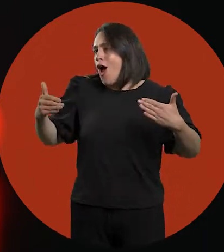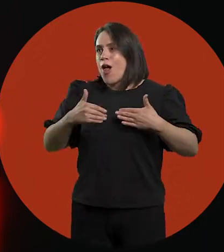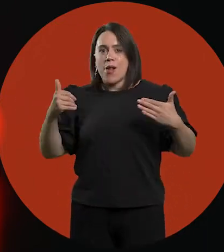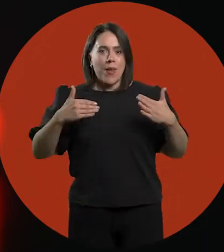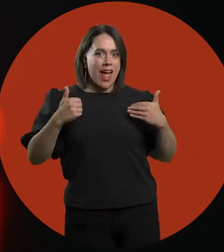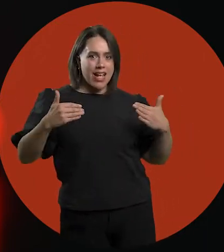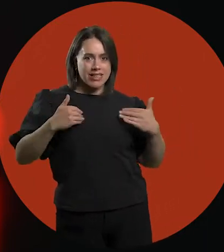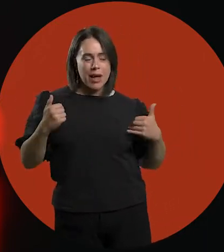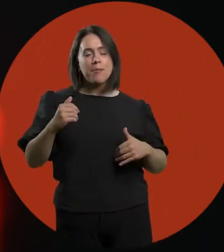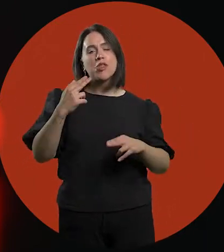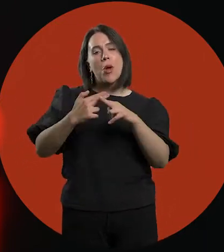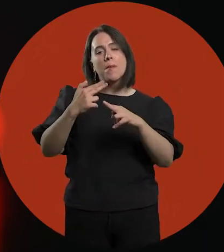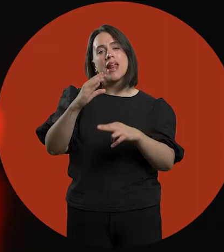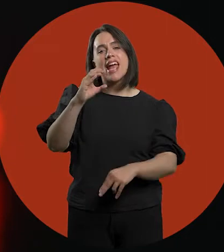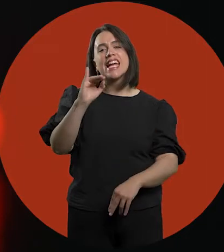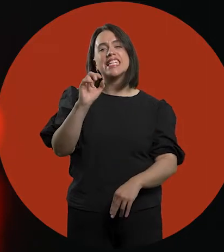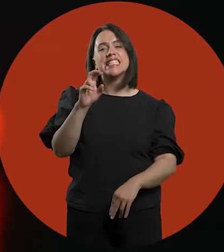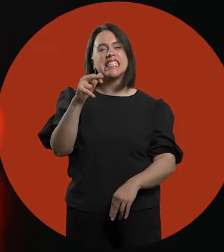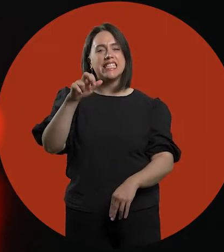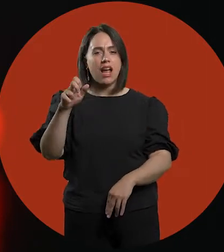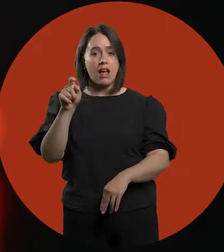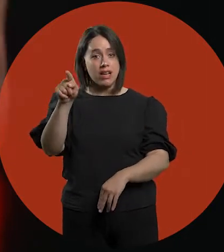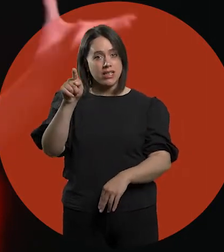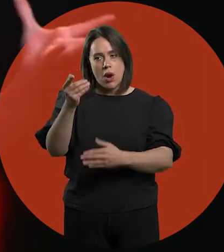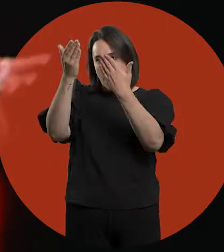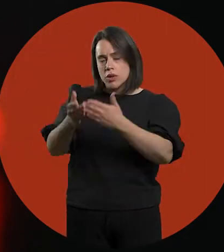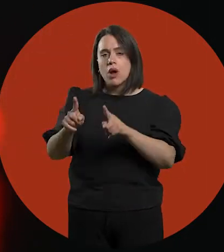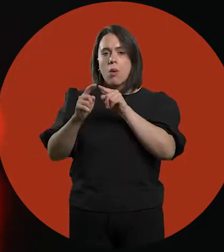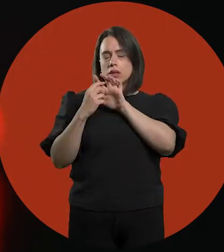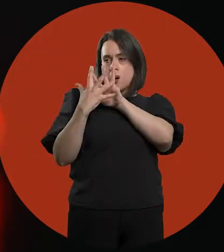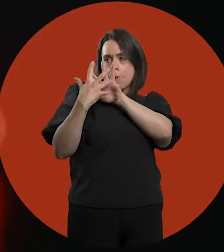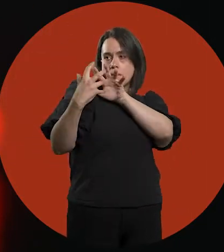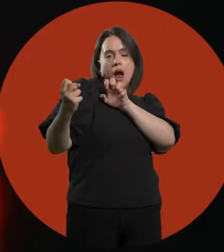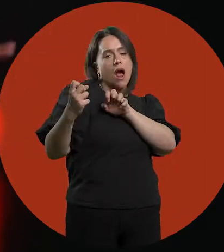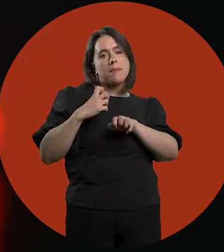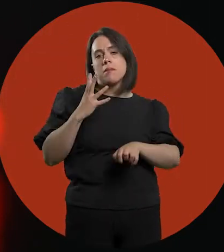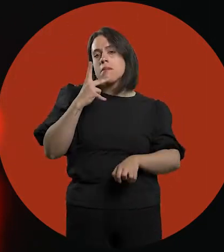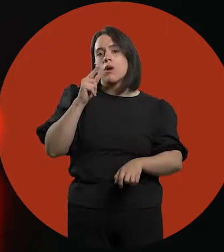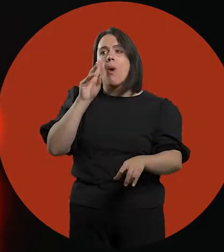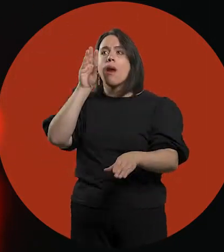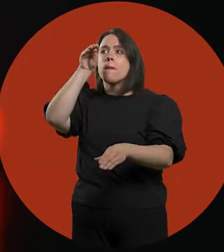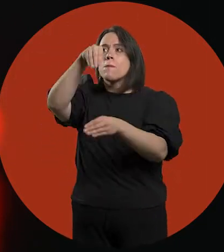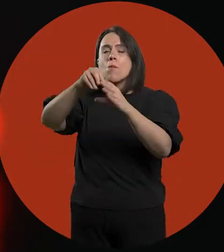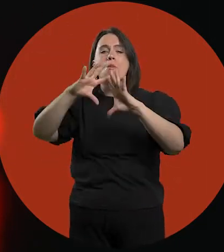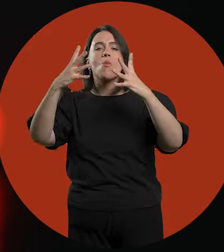Cristina Batista, una de las personas que me inspiró a entrar a esto de la música.